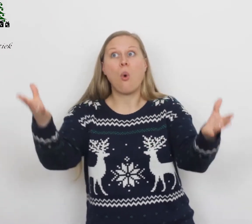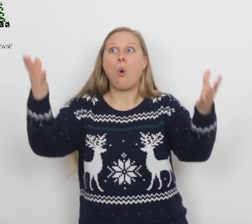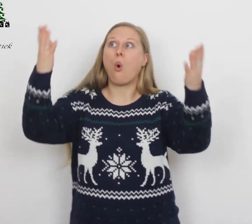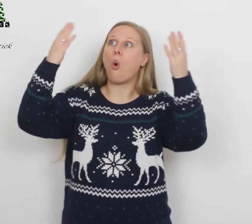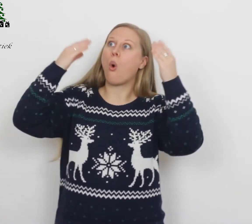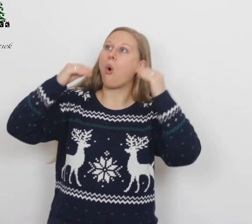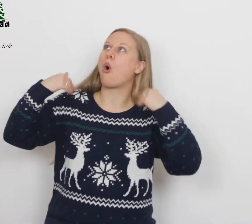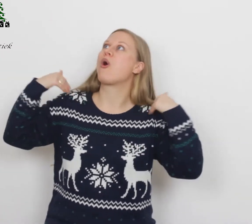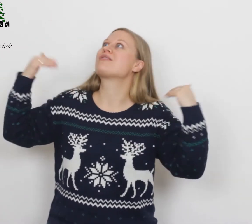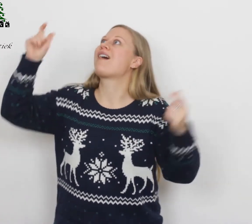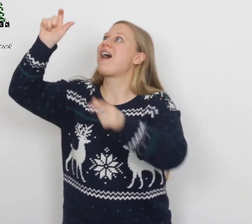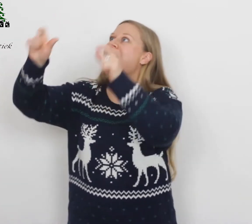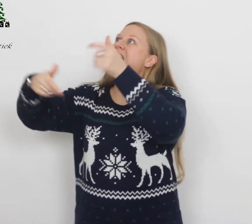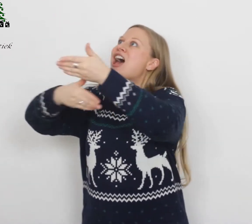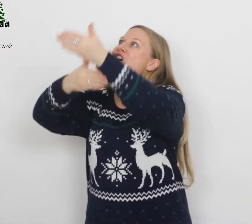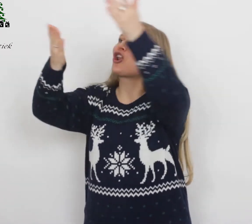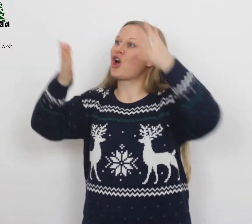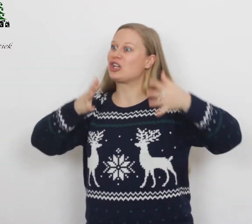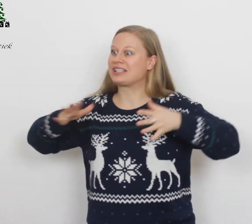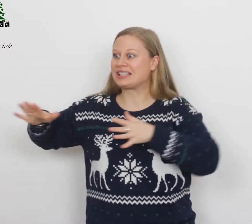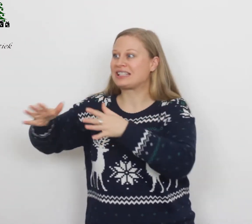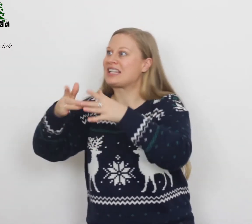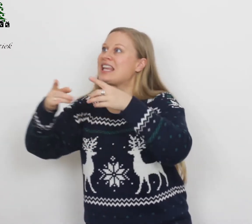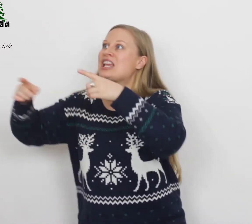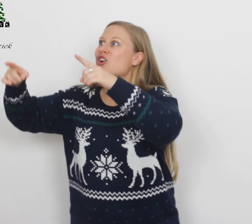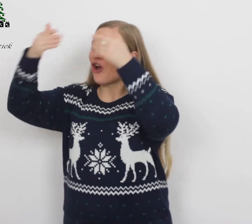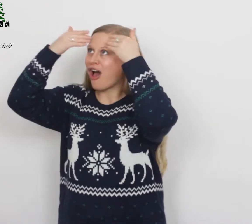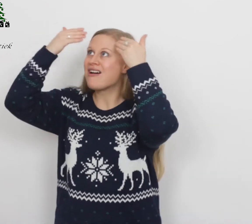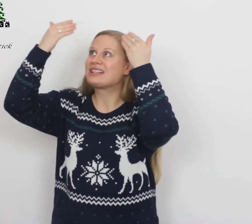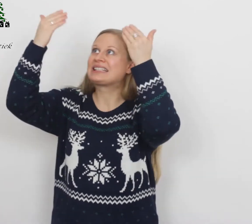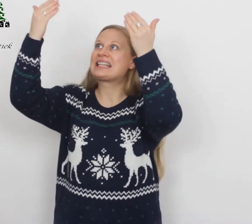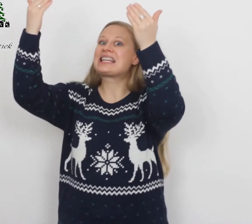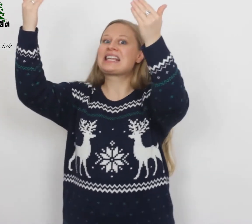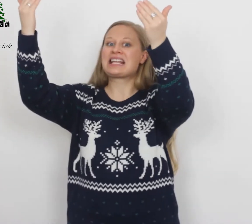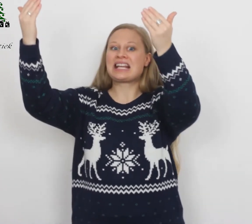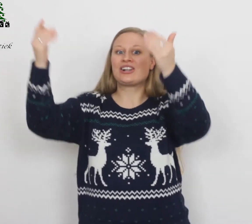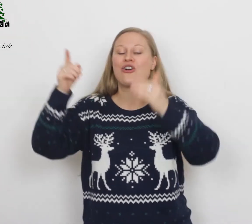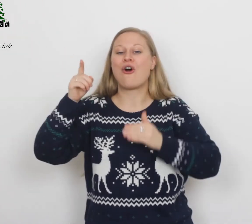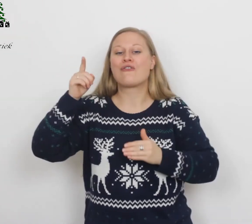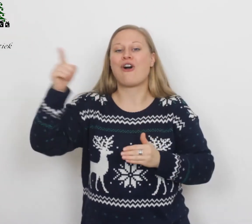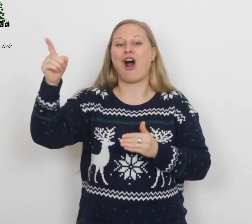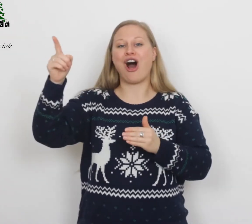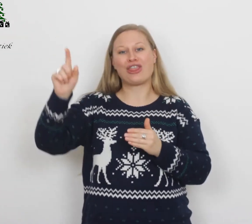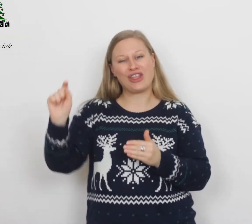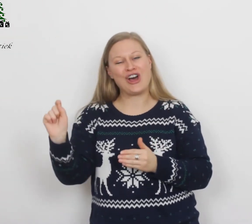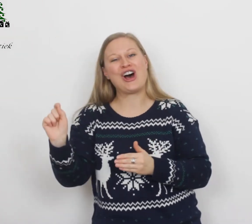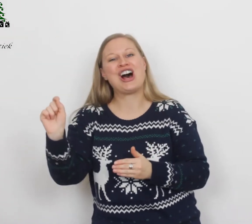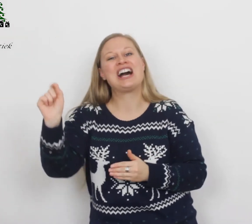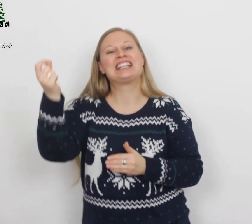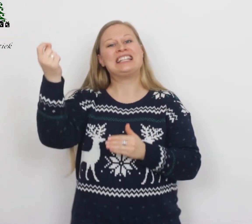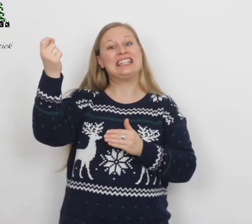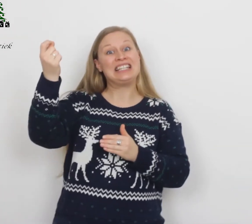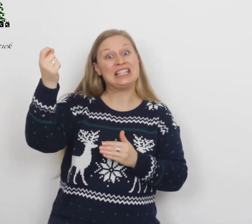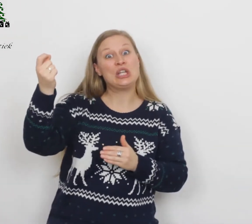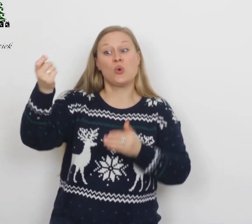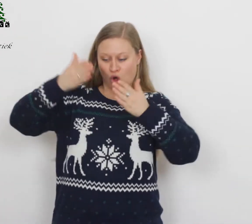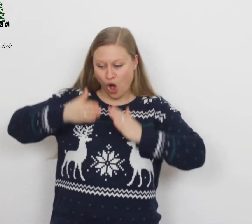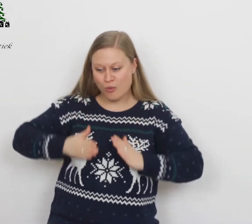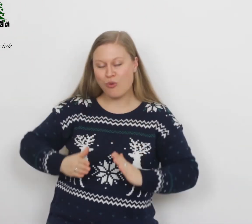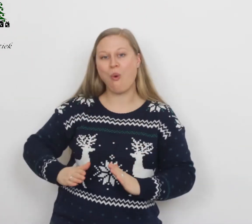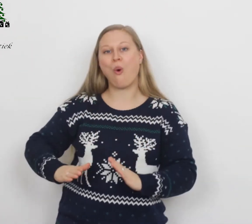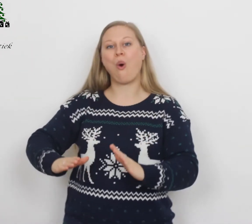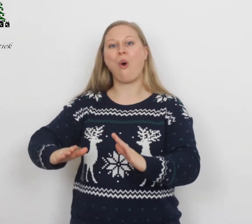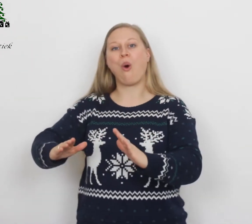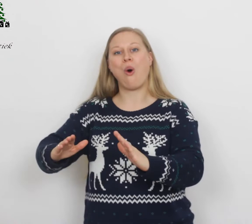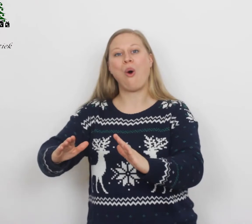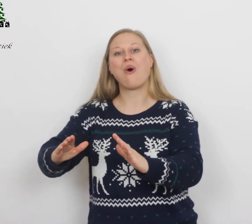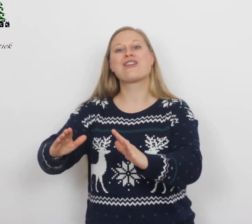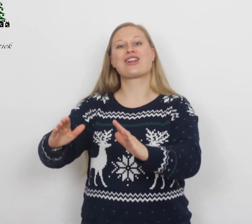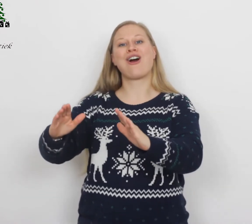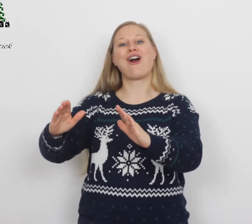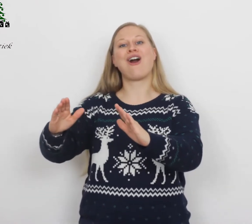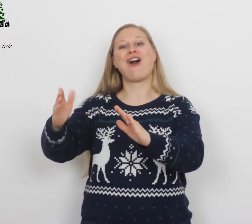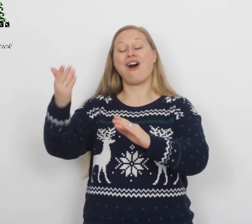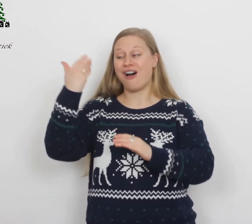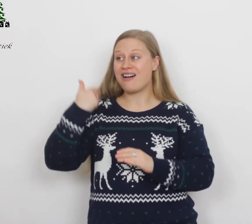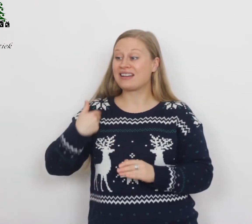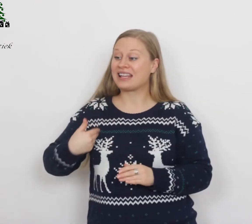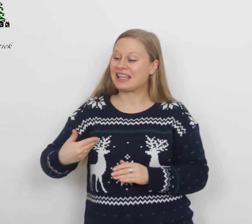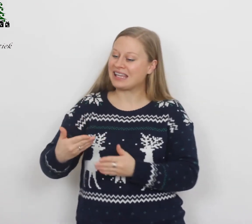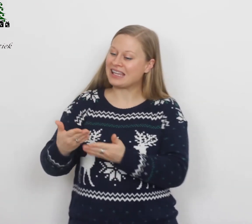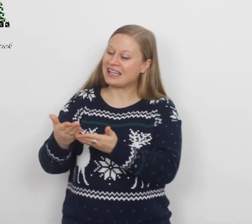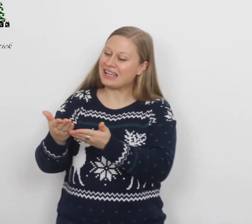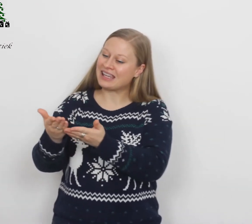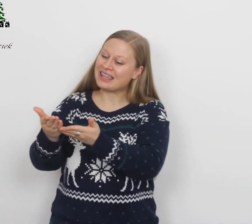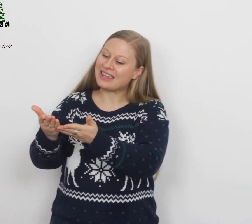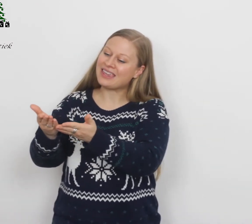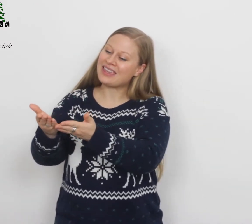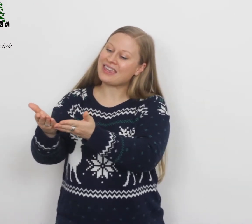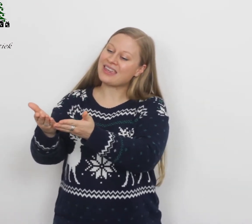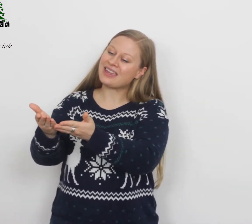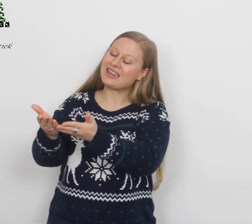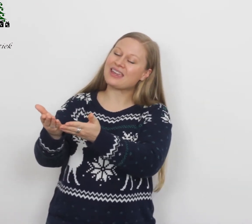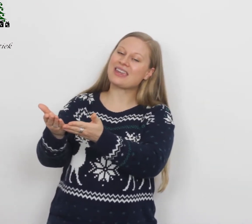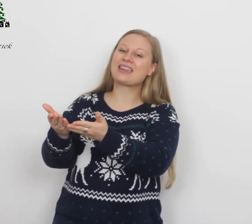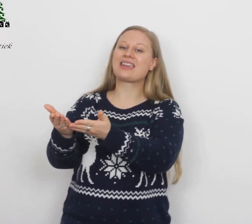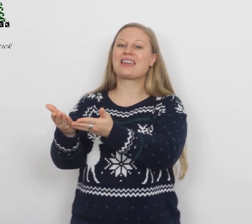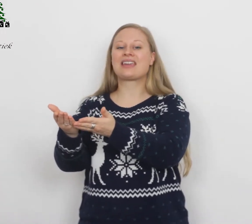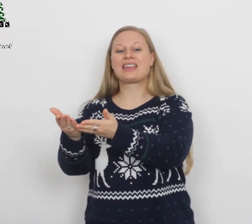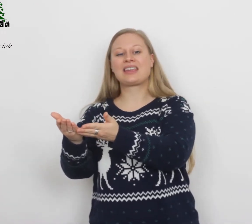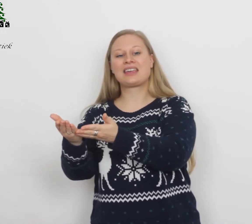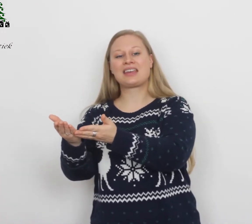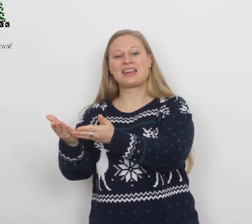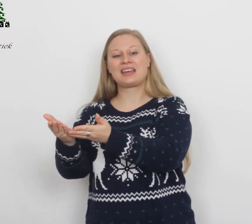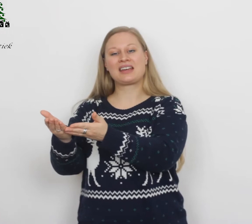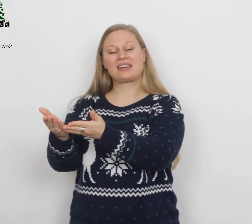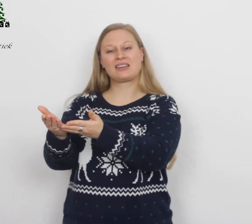Hoor de engelen zingen d'eer van de nieuwgeboren Heer!